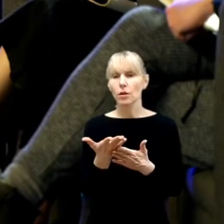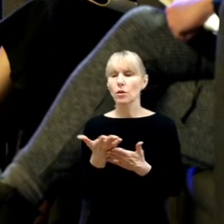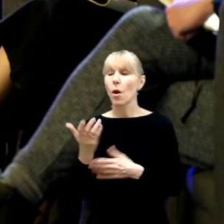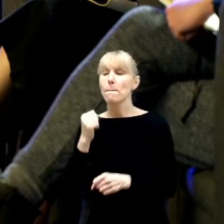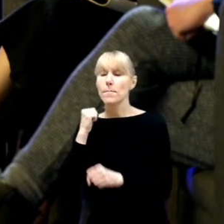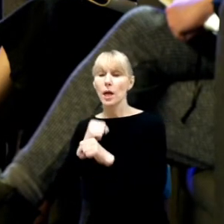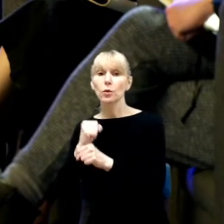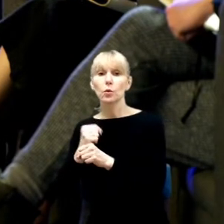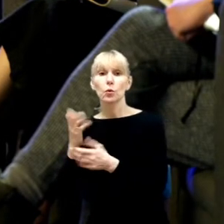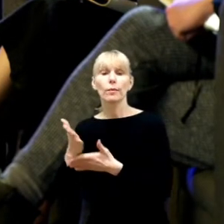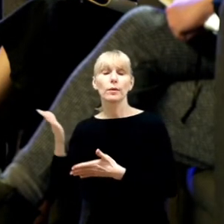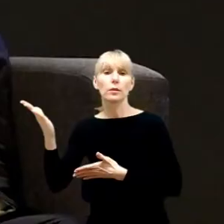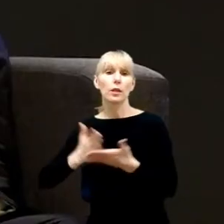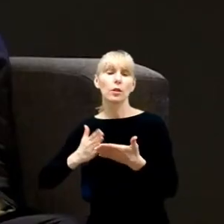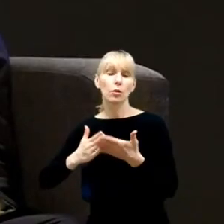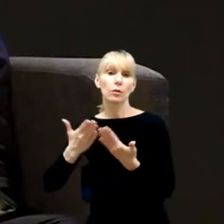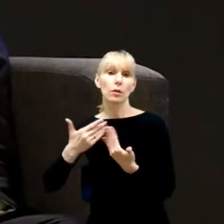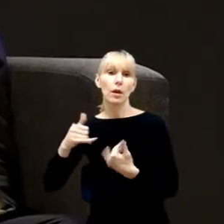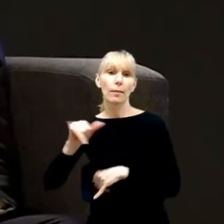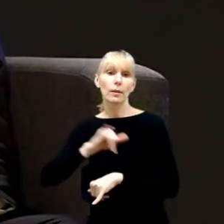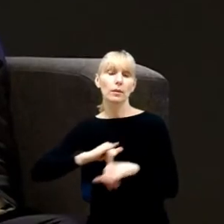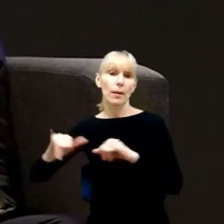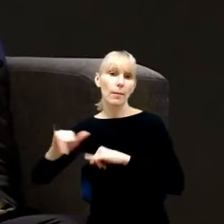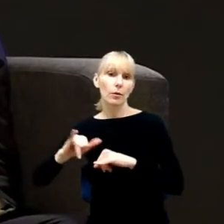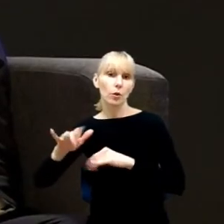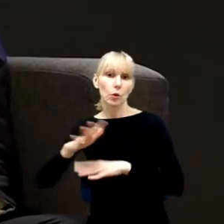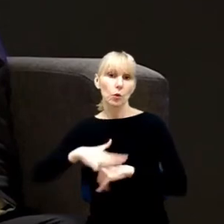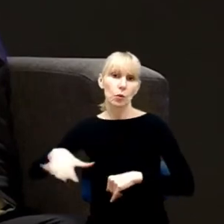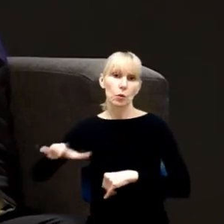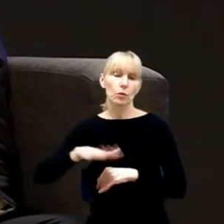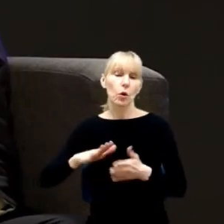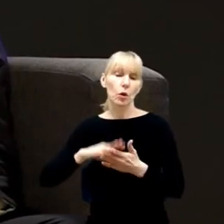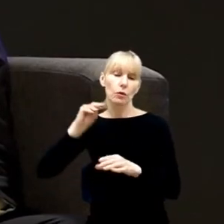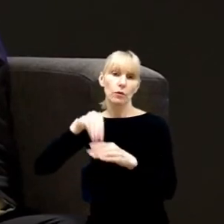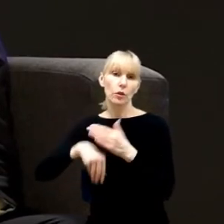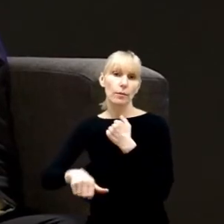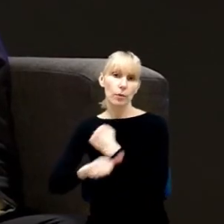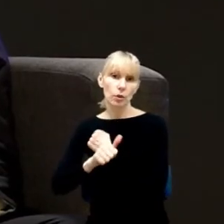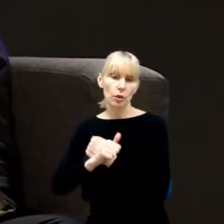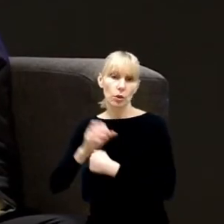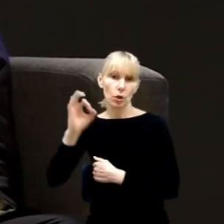to jest około 60% naszych projektów, to są samorządy, które najczęściej